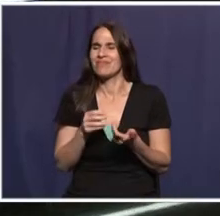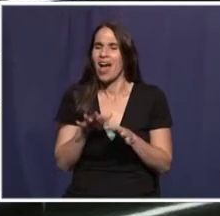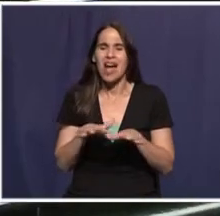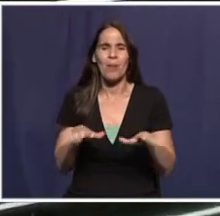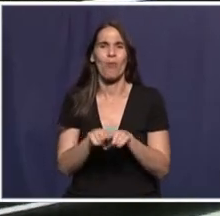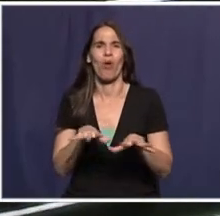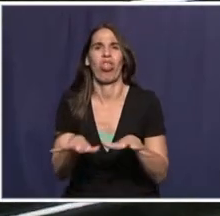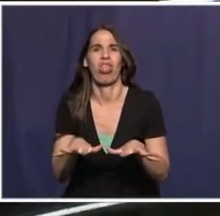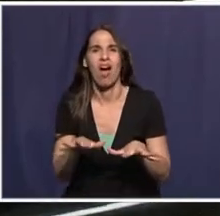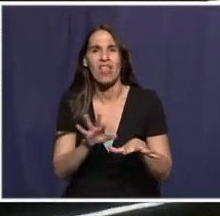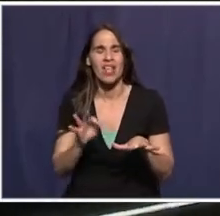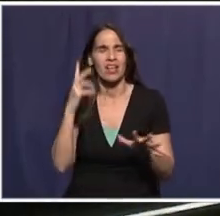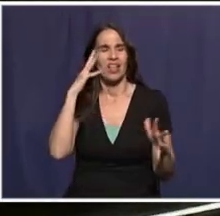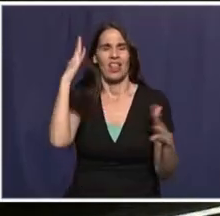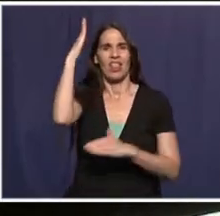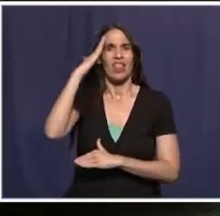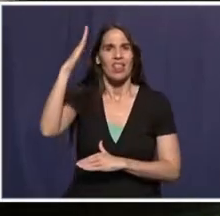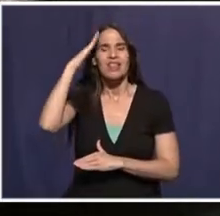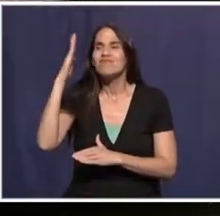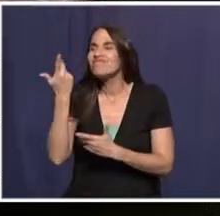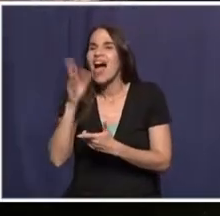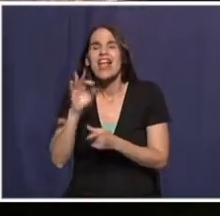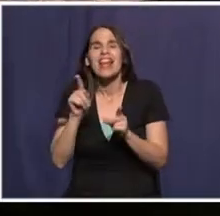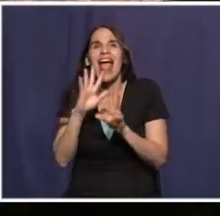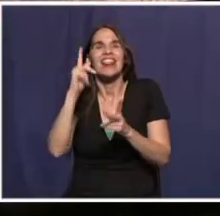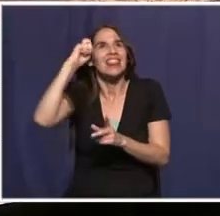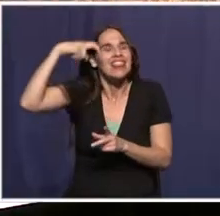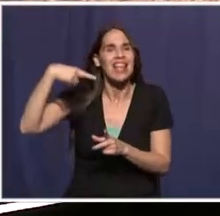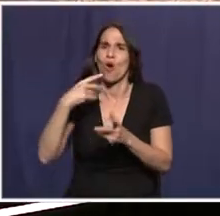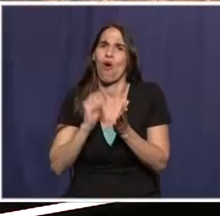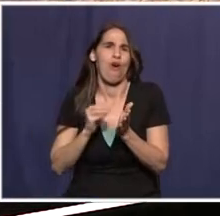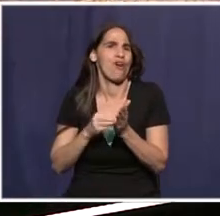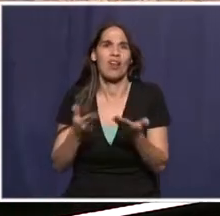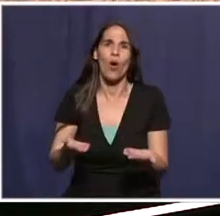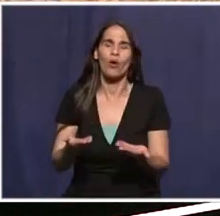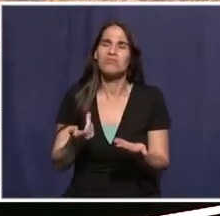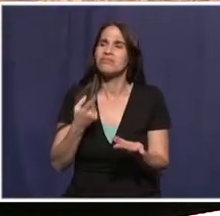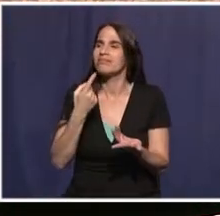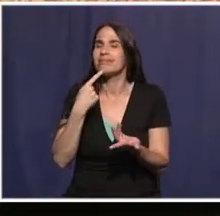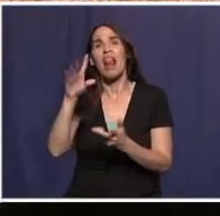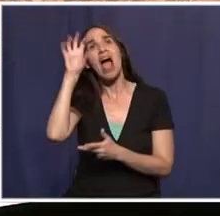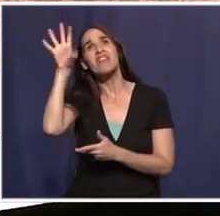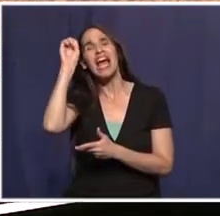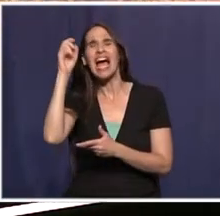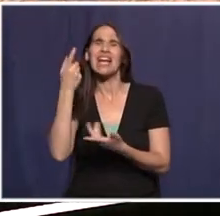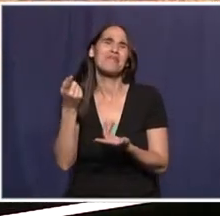ומוקדם להפיק לקחים או תובנות. وما زال باكرا استخلاص الدروس والعبر. להמשיך לומר מה שאמרנו קודם ותמיד أن نستمر بقول ما قلناه دائما وأبدا זה לא רציני, זה להכחיש את רעידת האדמה. هذا ليس جادا، أن ننكر الهزة الأرضية.